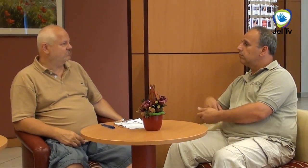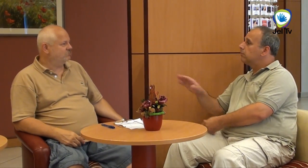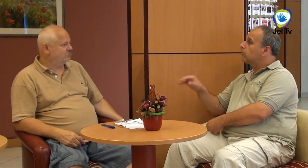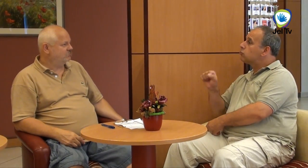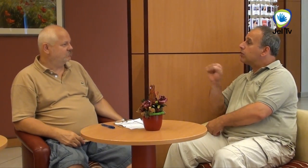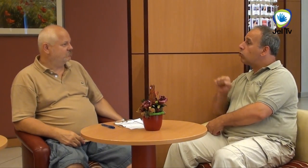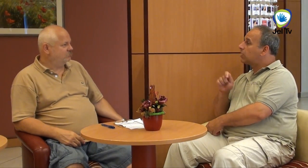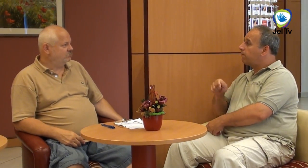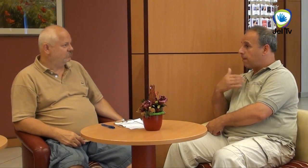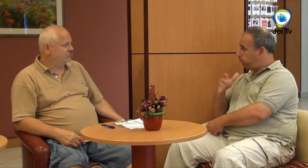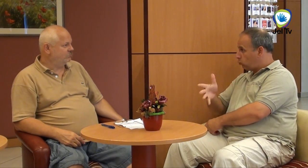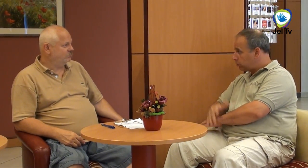SINOSZ képviselő nem volt ott?